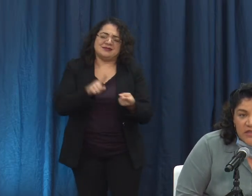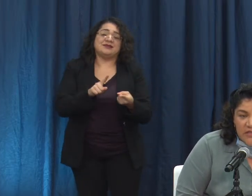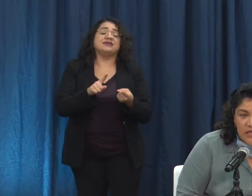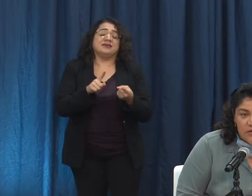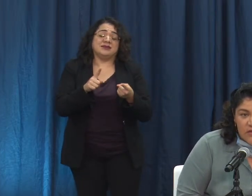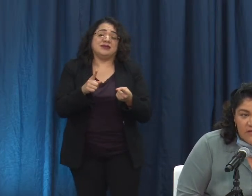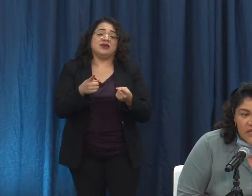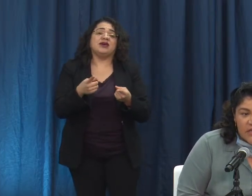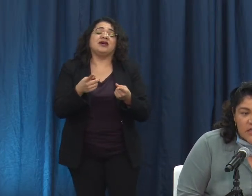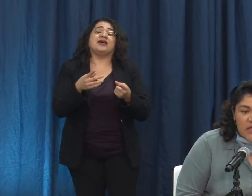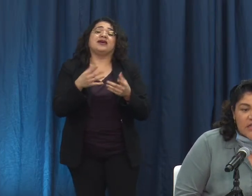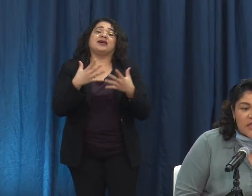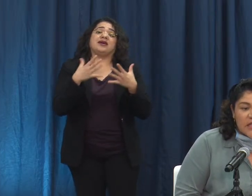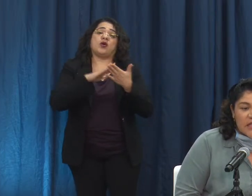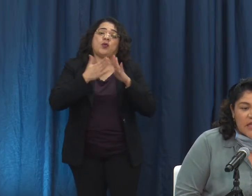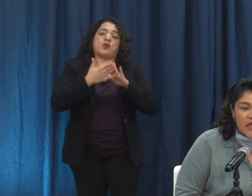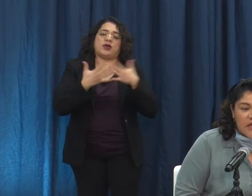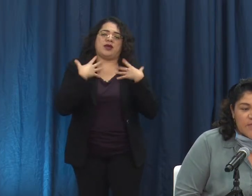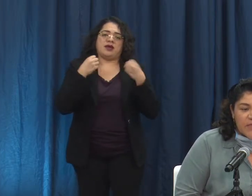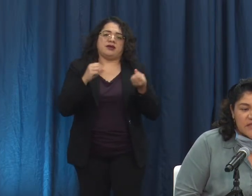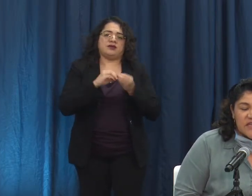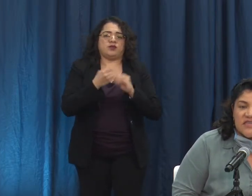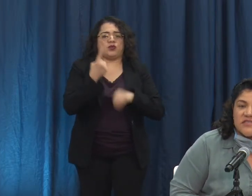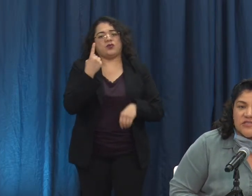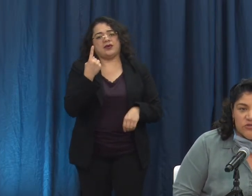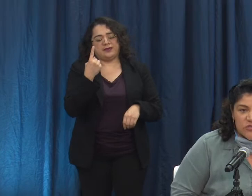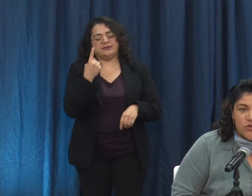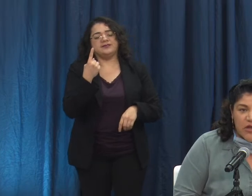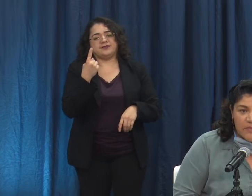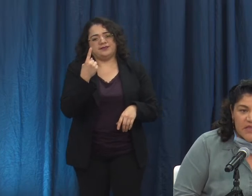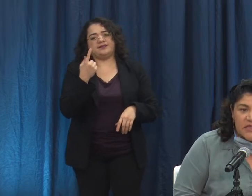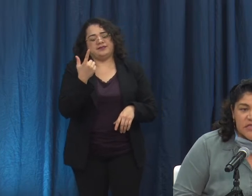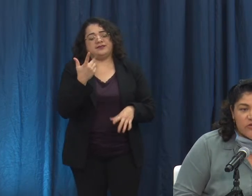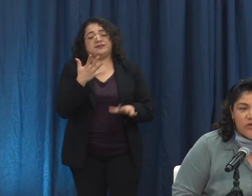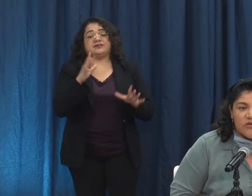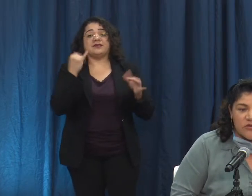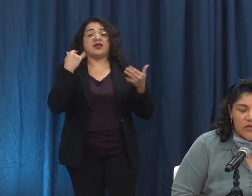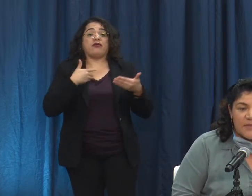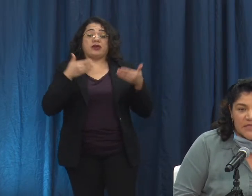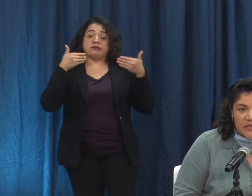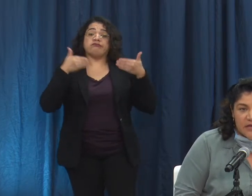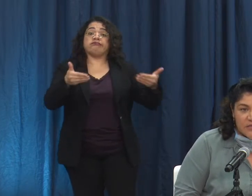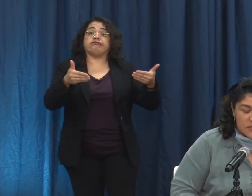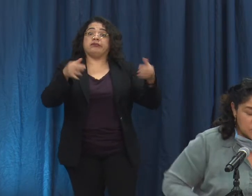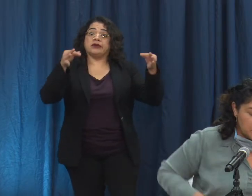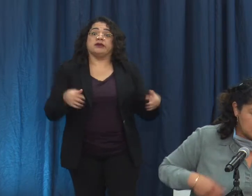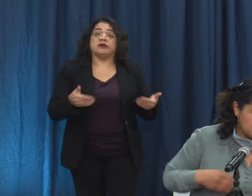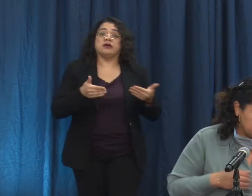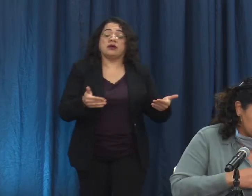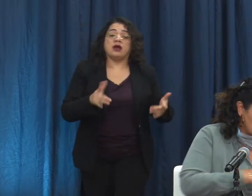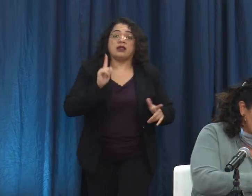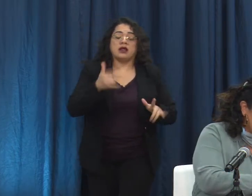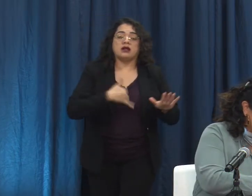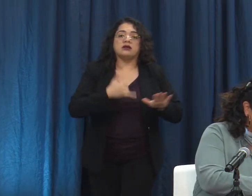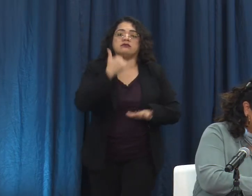saludable que hacer decisiones muy rapido y luego lament Aras despues este